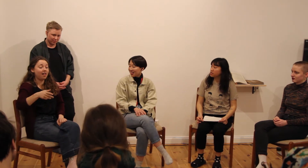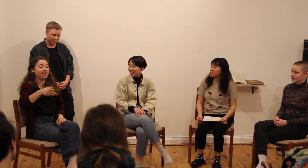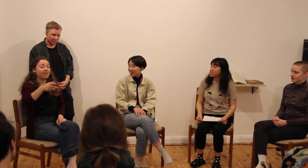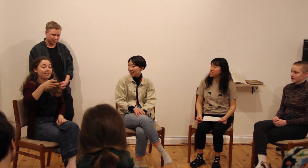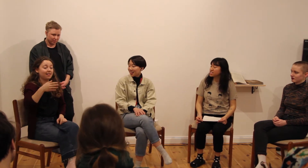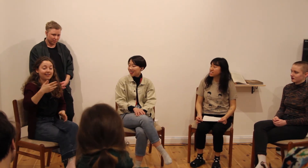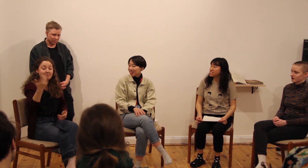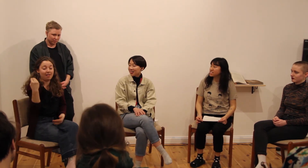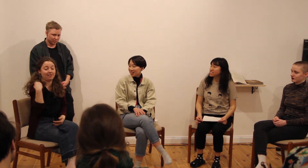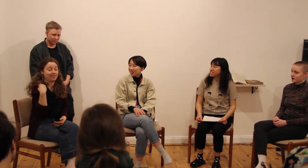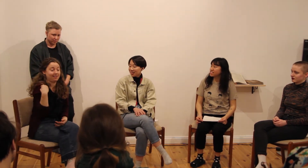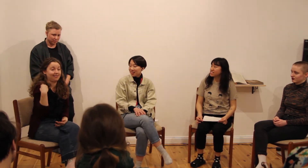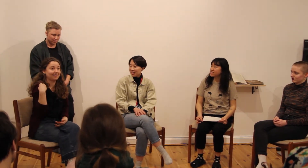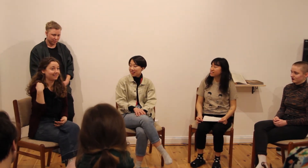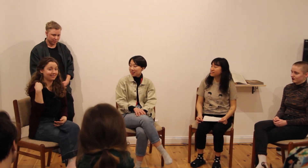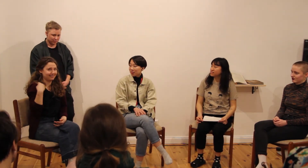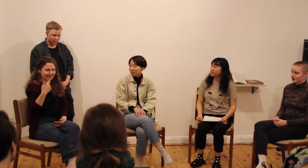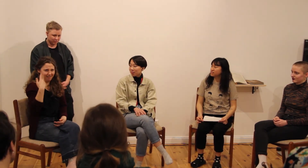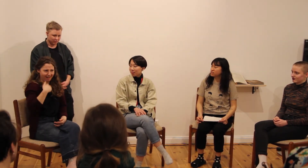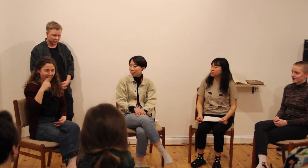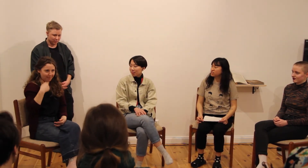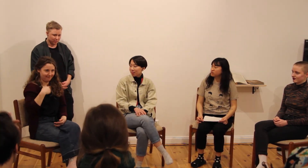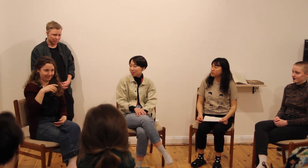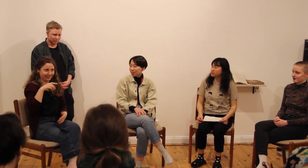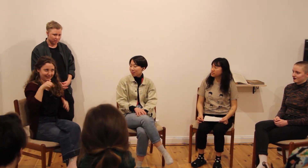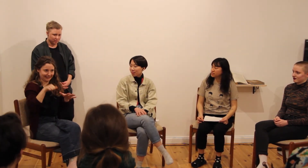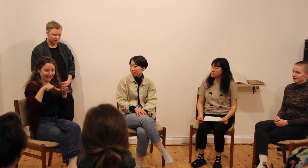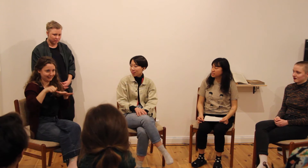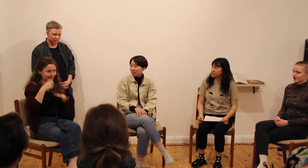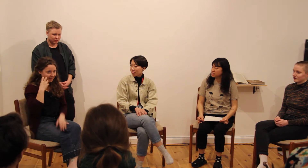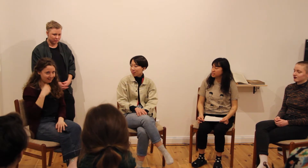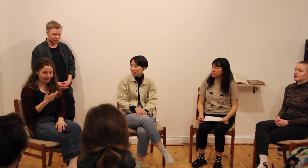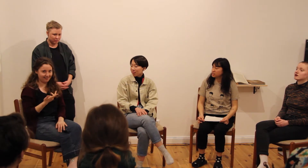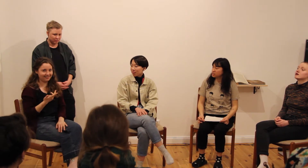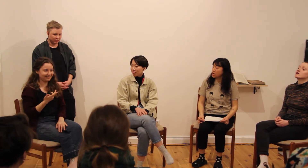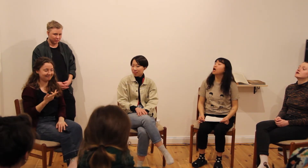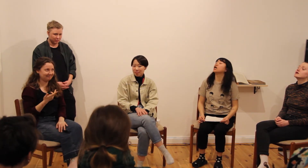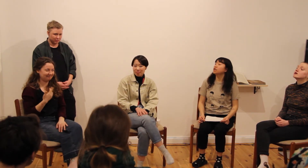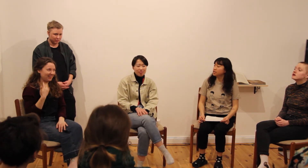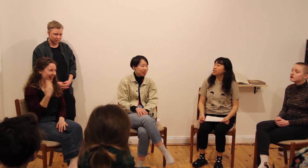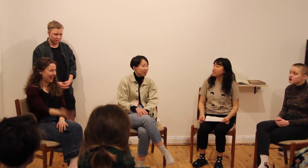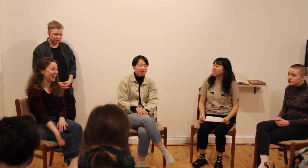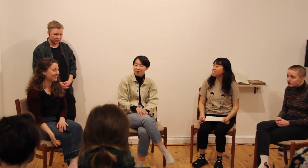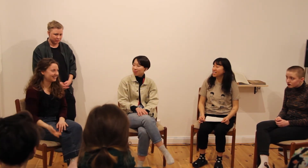Dieses Wort CODA, dass ich das das erste Mal gehört habe, das war glaub ich, als ich 16 Jahre alt war.